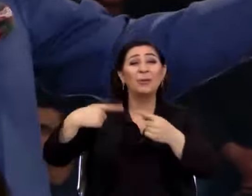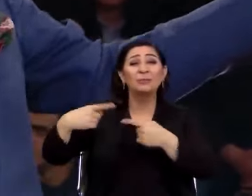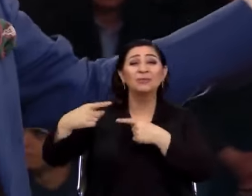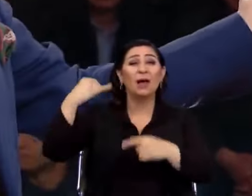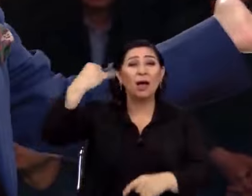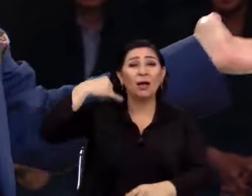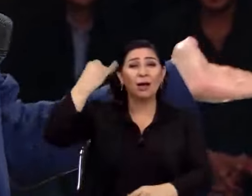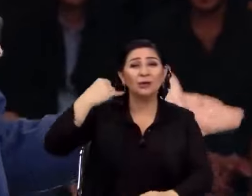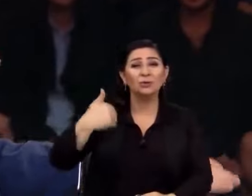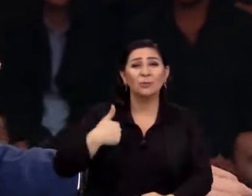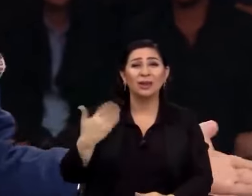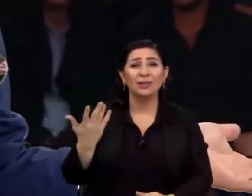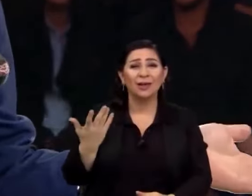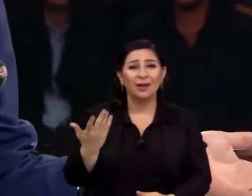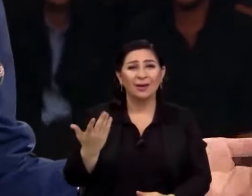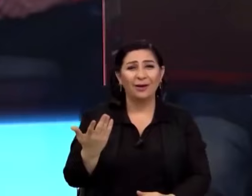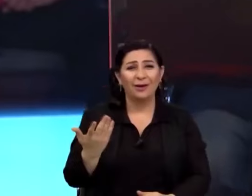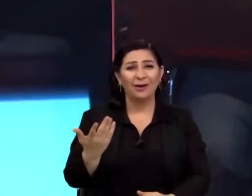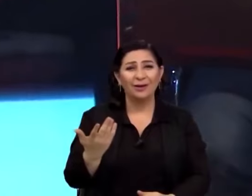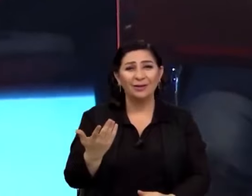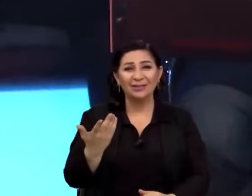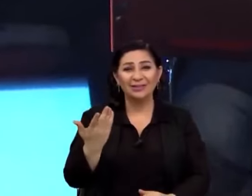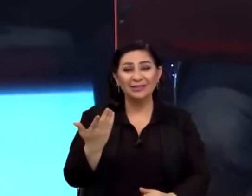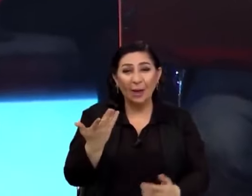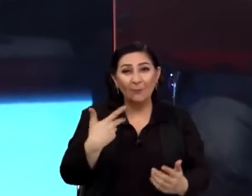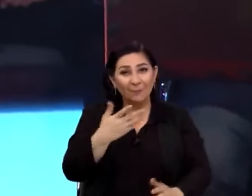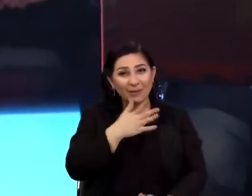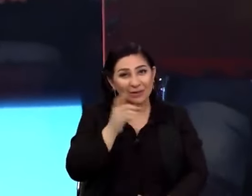geçiyor sürekli artık oturduğu yerden mi ya ben bilmek zorunda mıyım şarkıyı